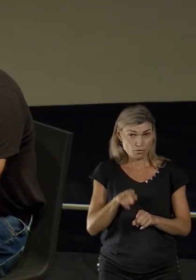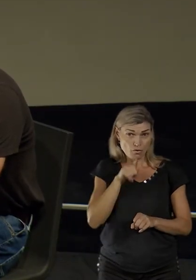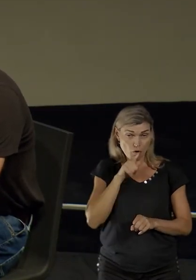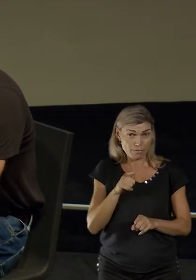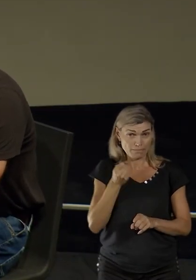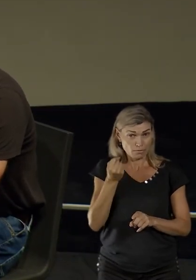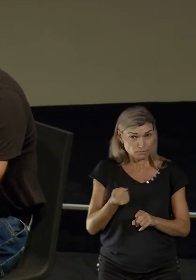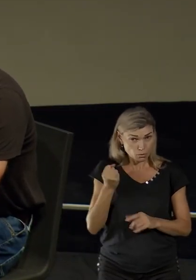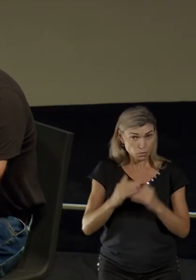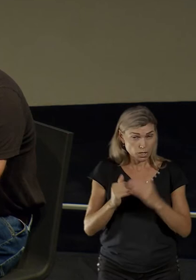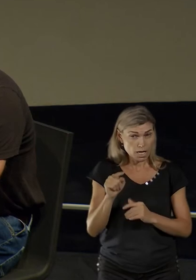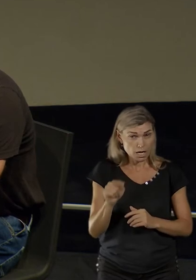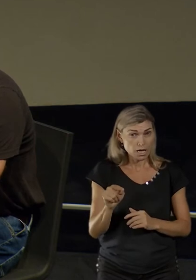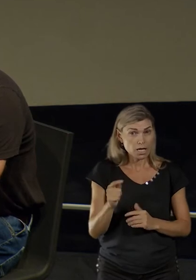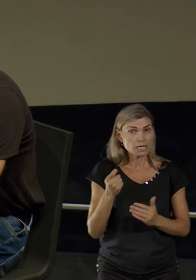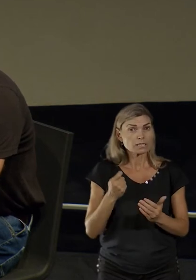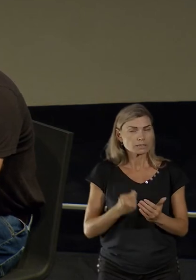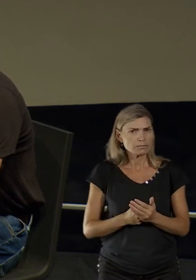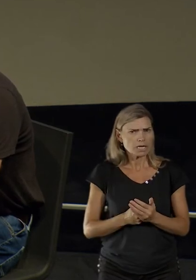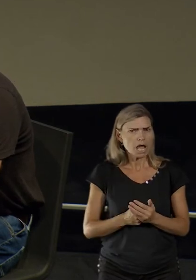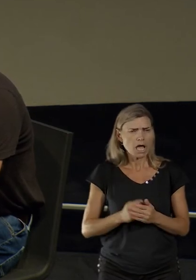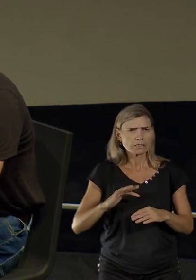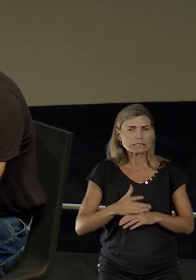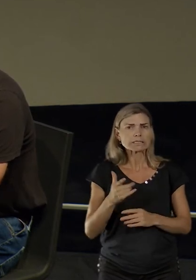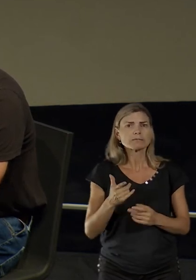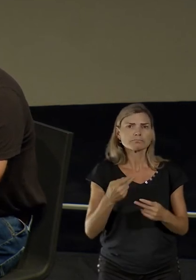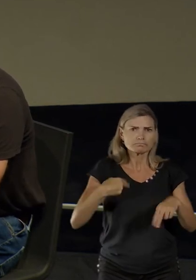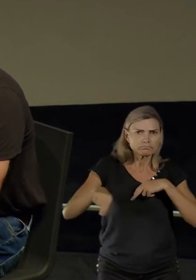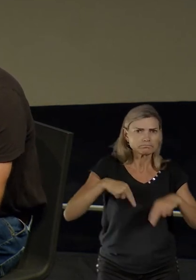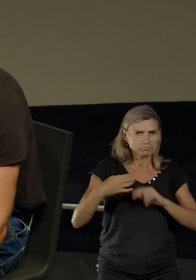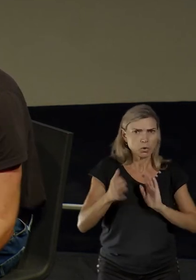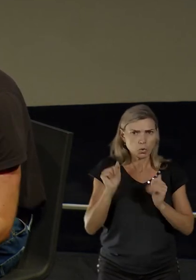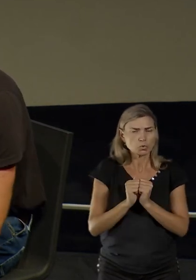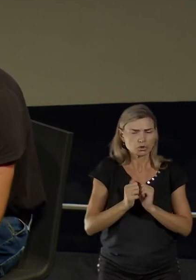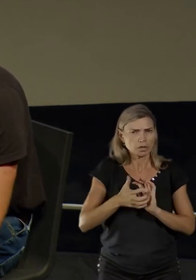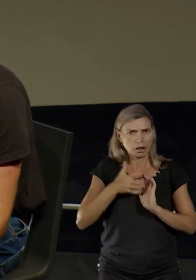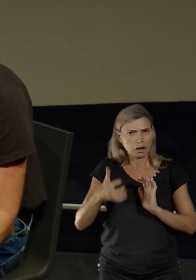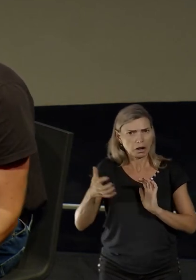Myslím si, že by se o tom musela vést dlouhá debata. Myslím si, že Pankrác to není,